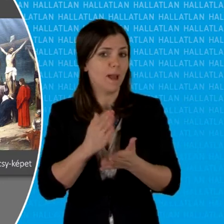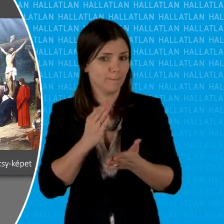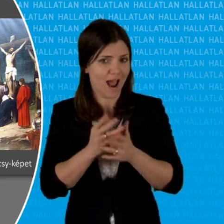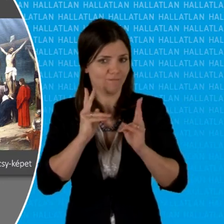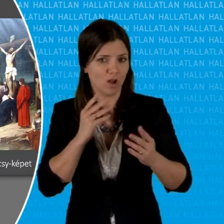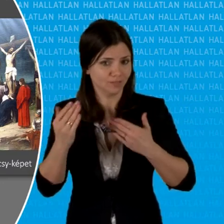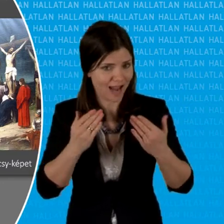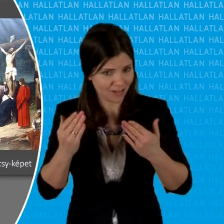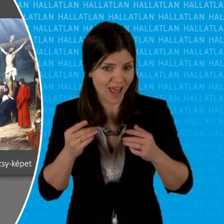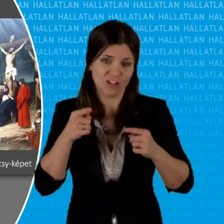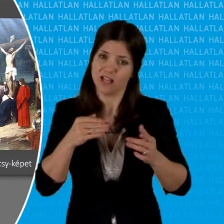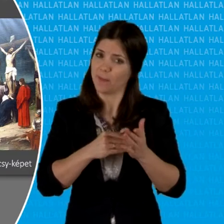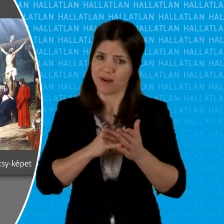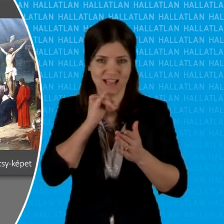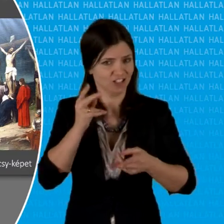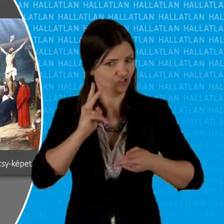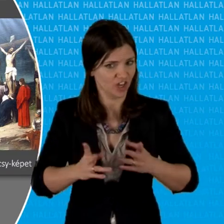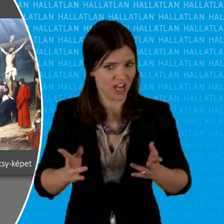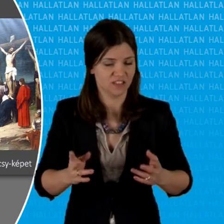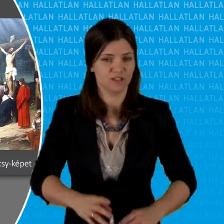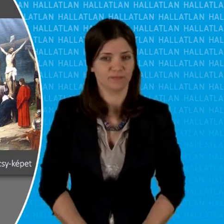Ez ügyben tárgyalások zajlanak, de azok még nem zárultak le.